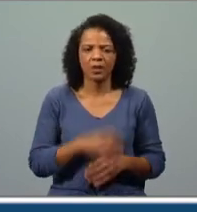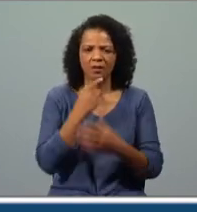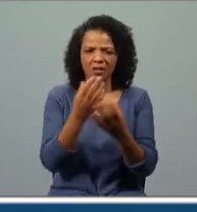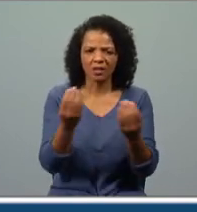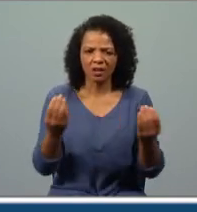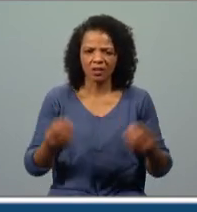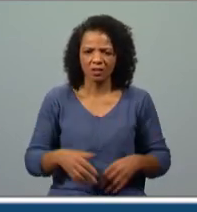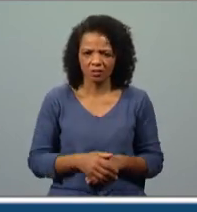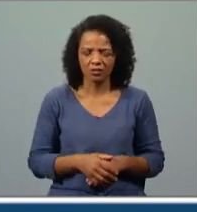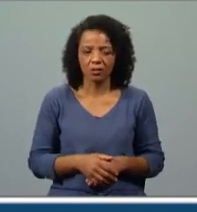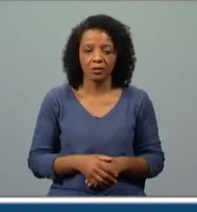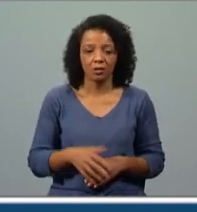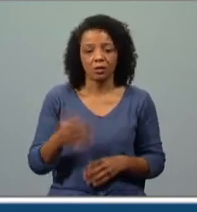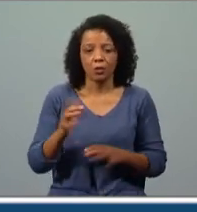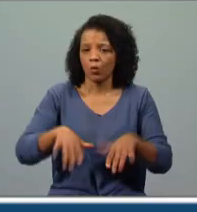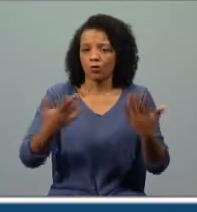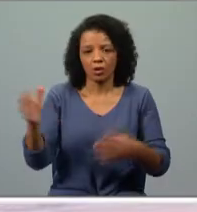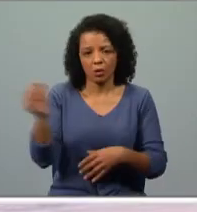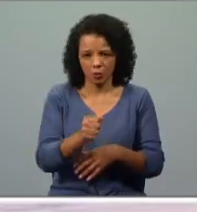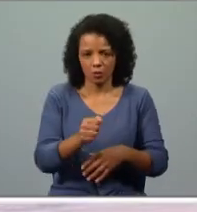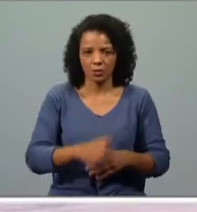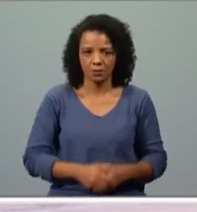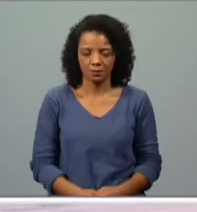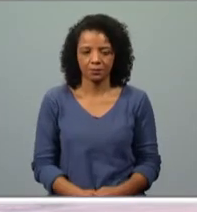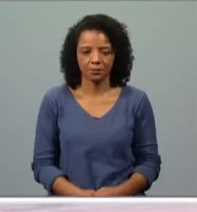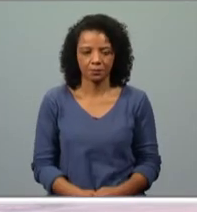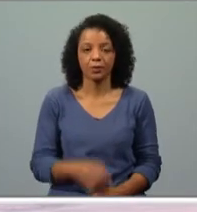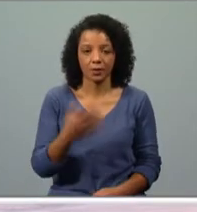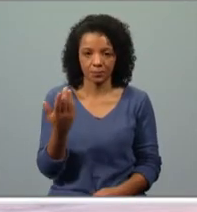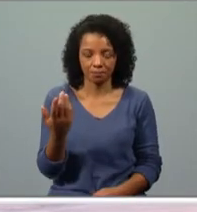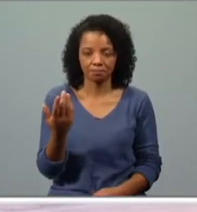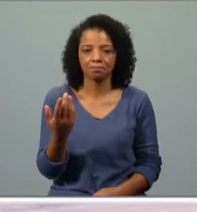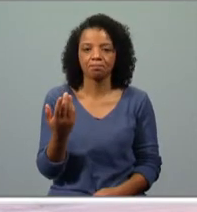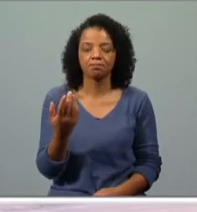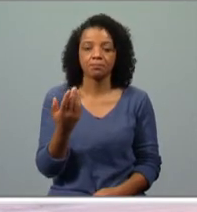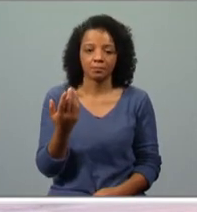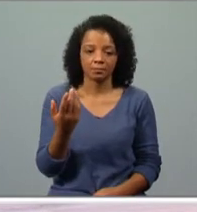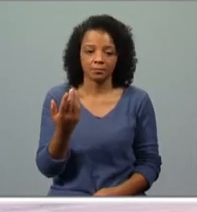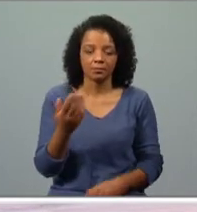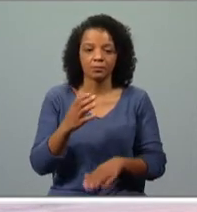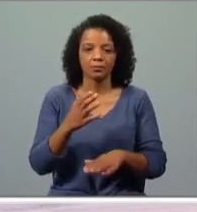tantas Trouxe uns quaisquer bom então quando podemos perceber deste 這麼多我帶了一些那麼我們什麼時候才能意識到這一點